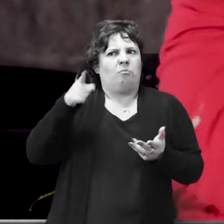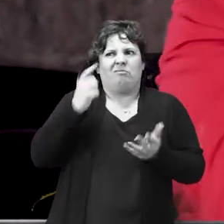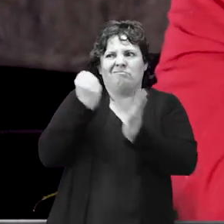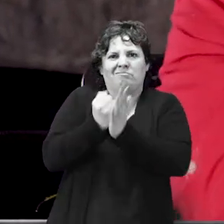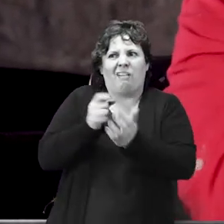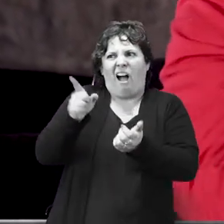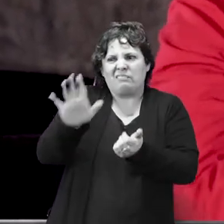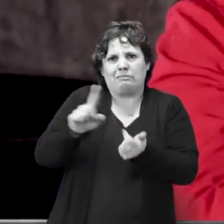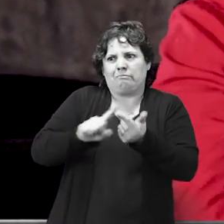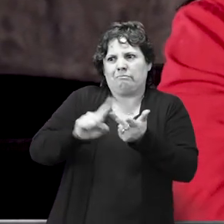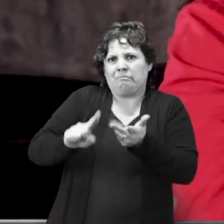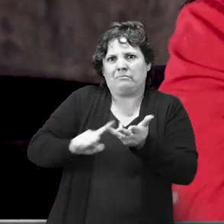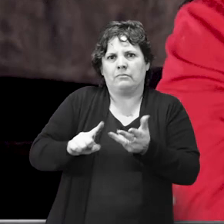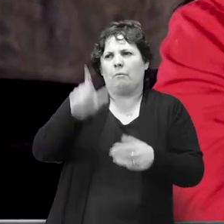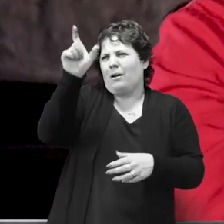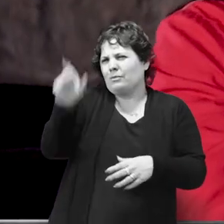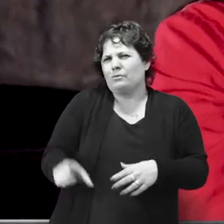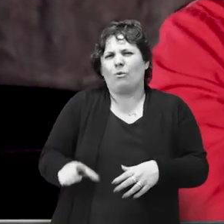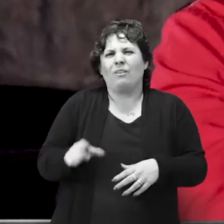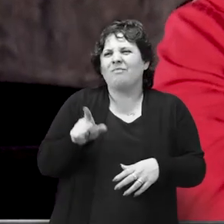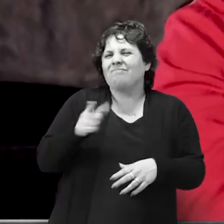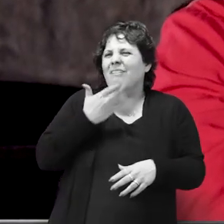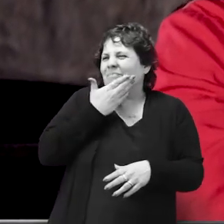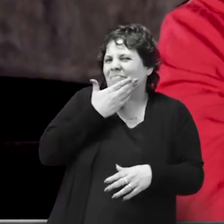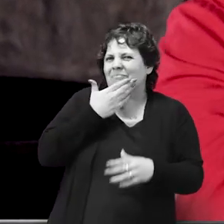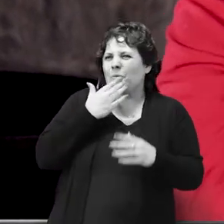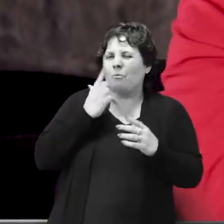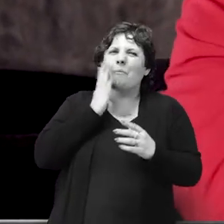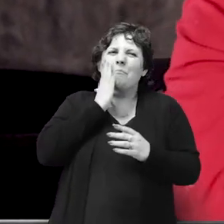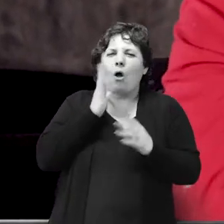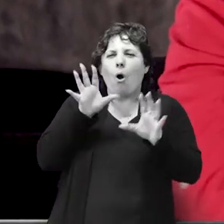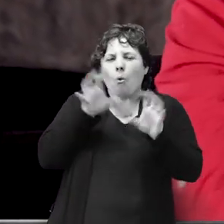Por ejemplo si son personas que tienen rasgos andinos o indígenas